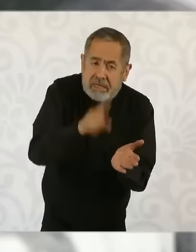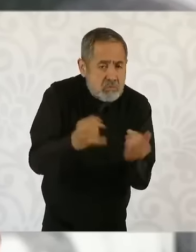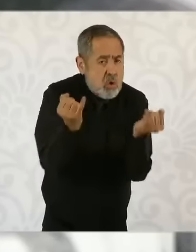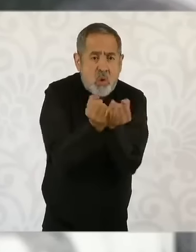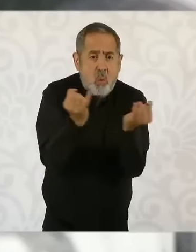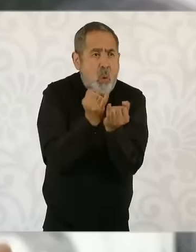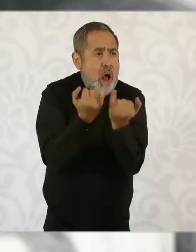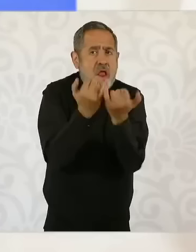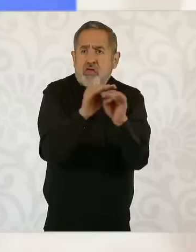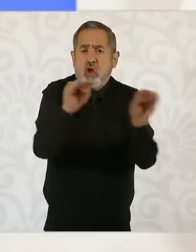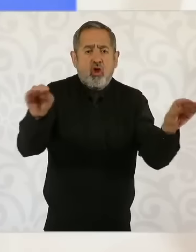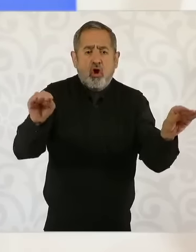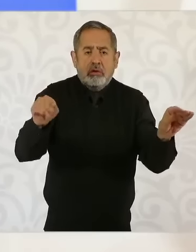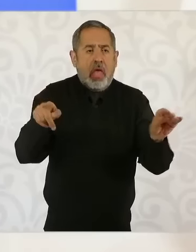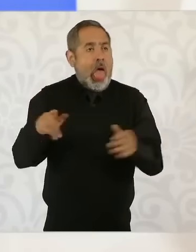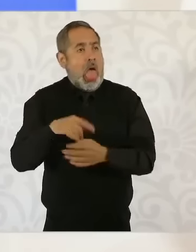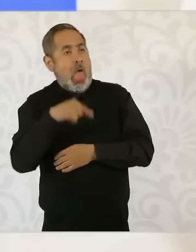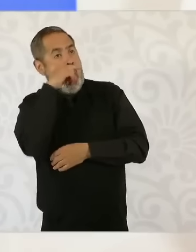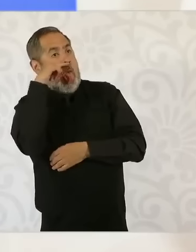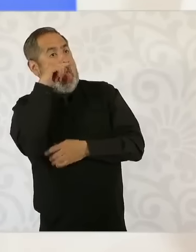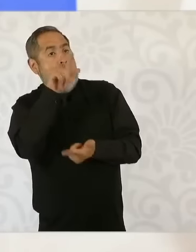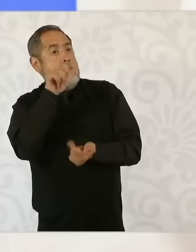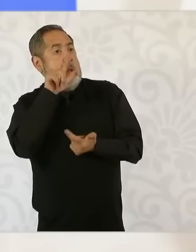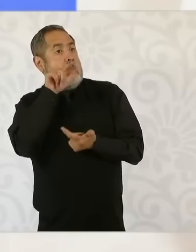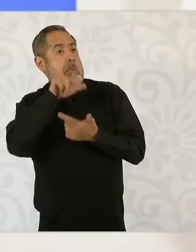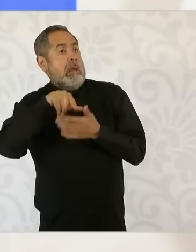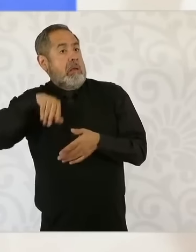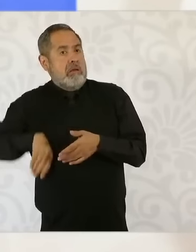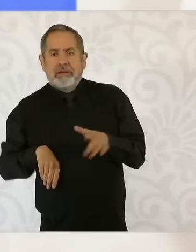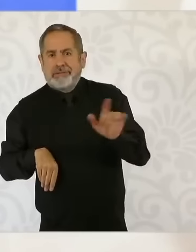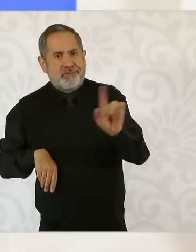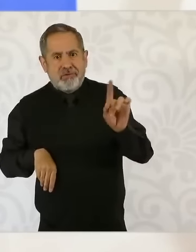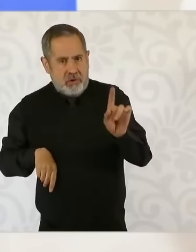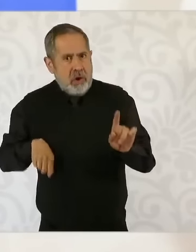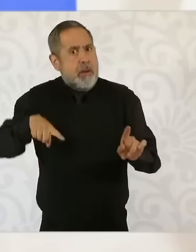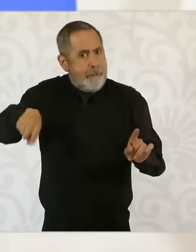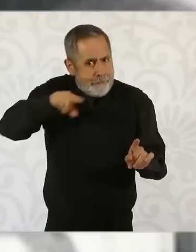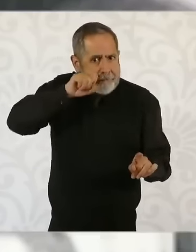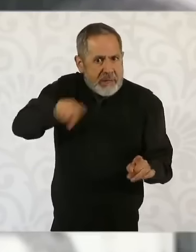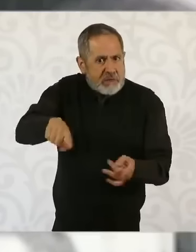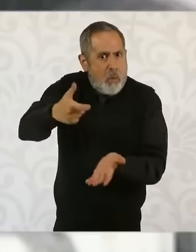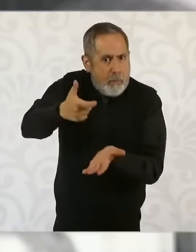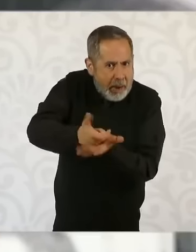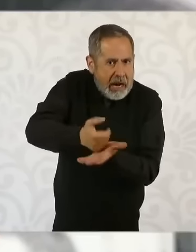documentada en estados unidos entonces esto es la gran mentira que tenemos que empezar a propagar